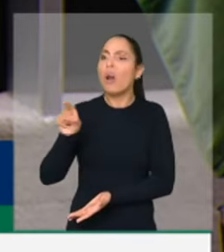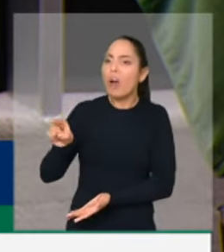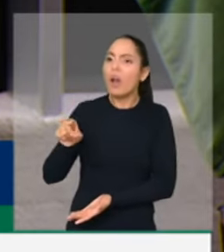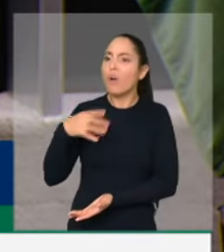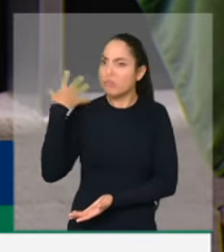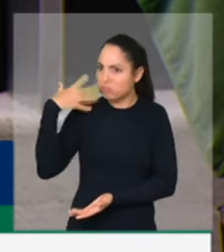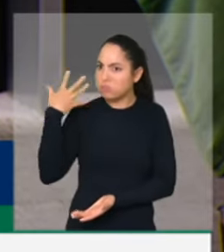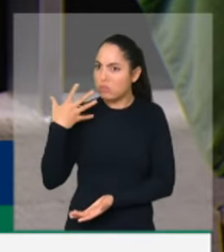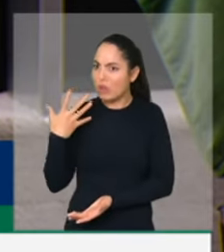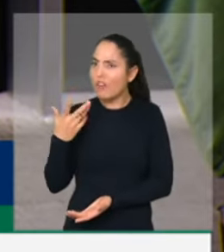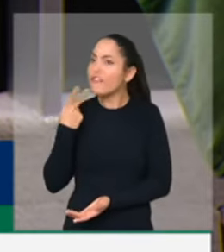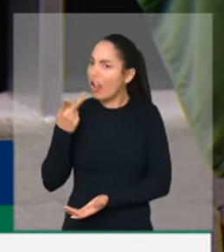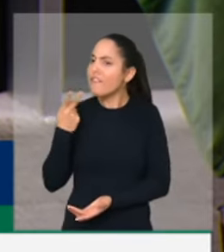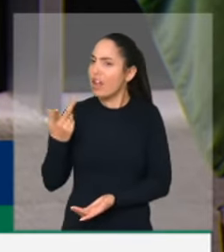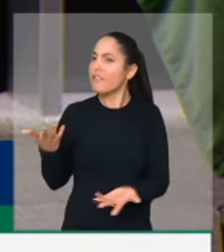CONDENAR O PRESIDENTE LULA. E